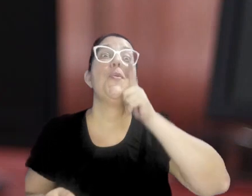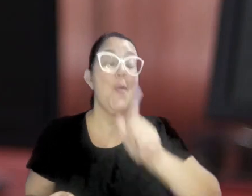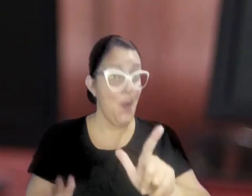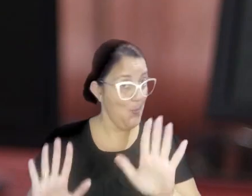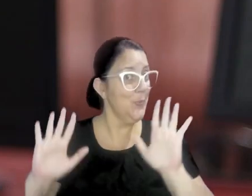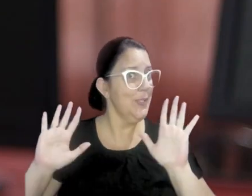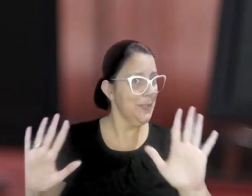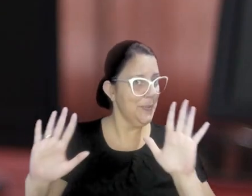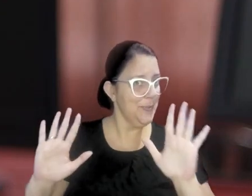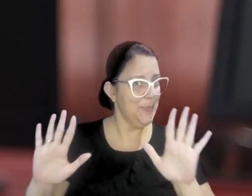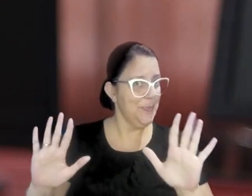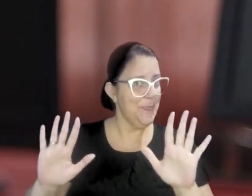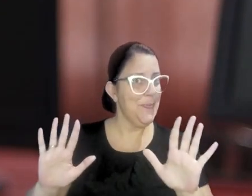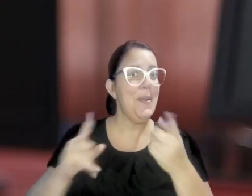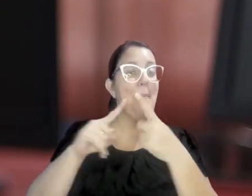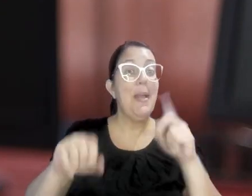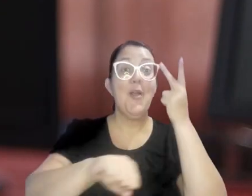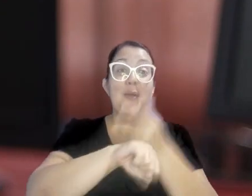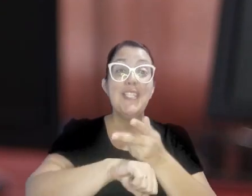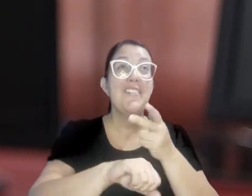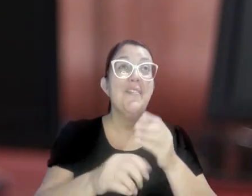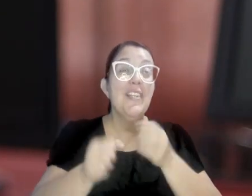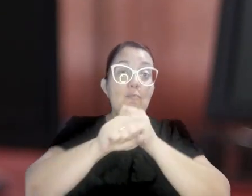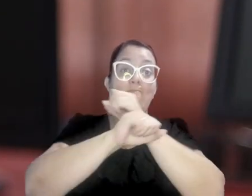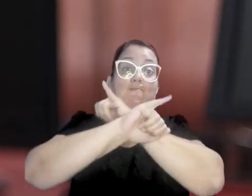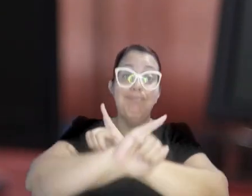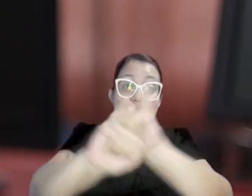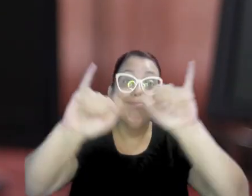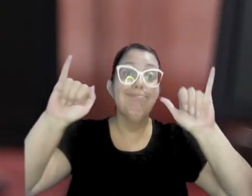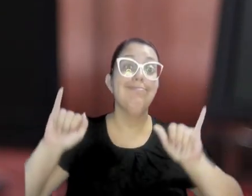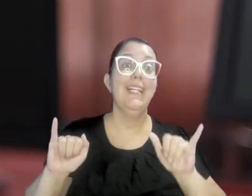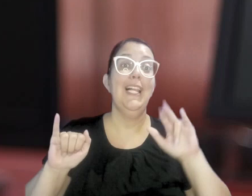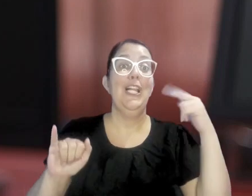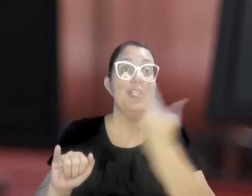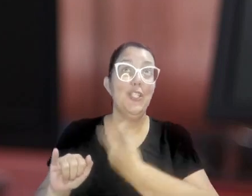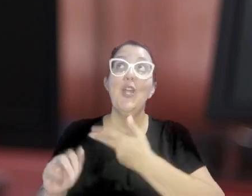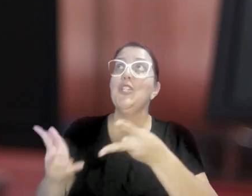Mas, assim, quero que, quando esse vídeo saia, a gente já veja a luz no fim do túnel.